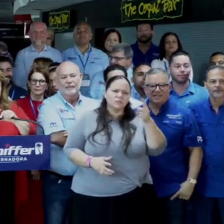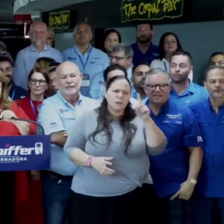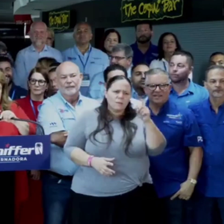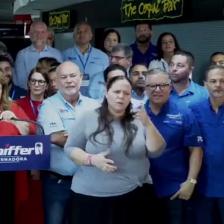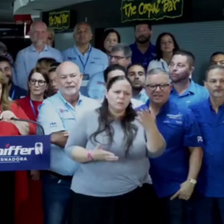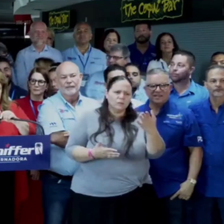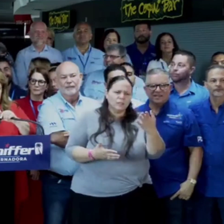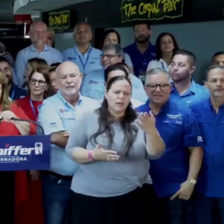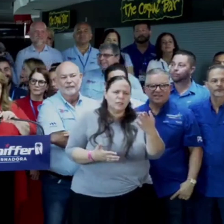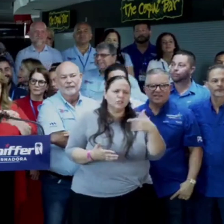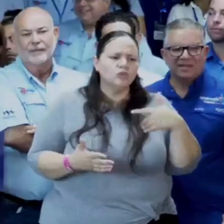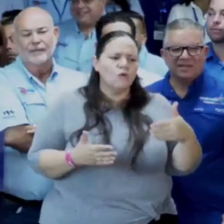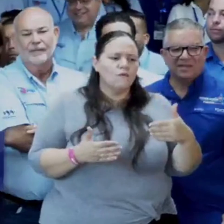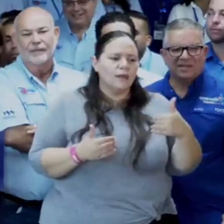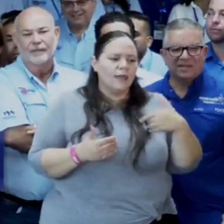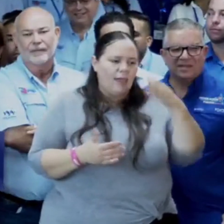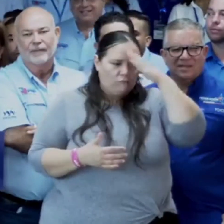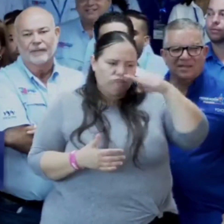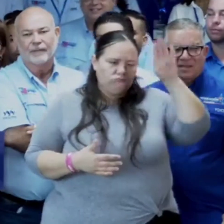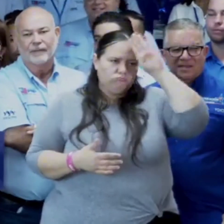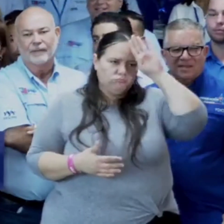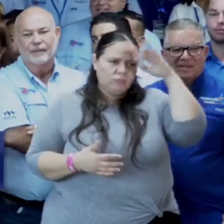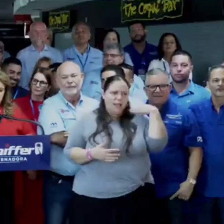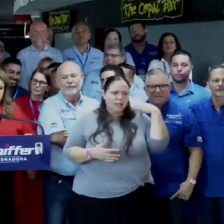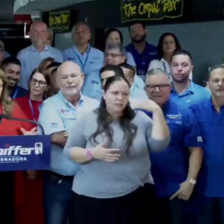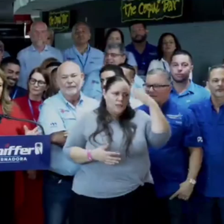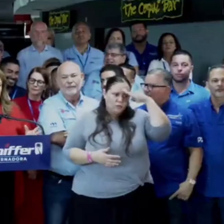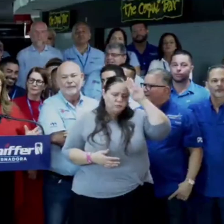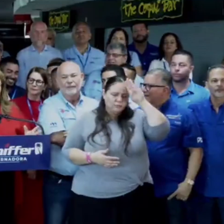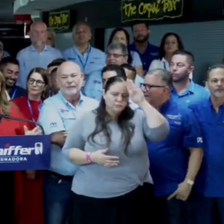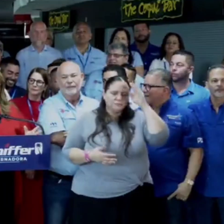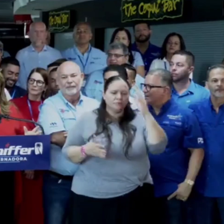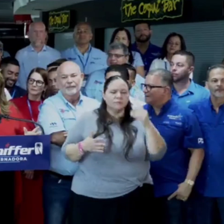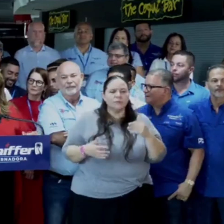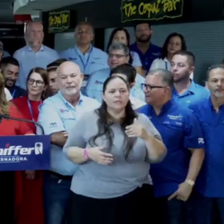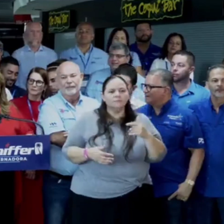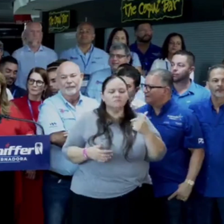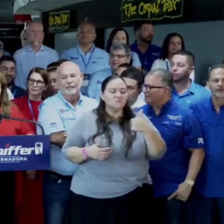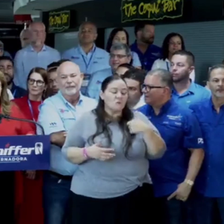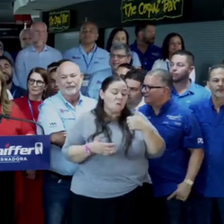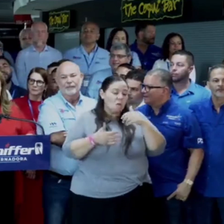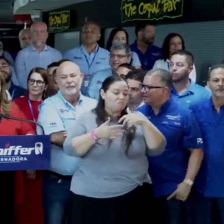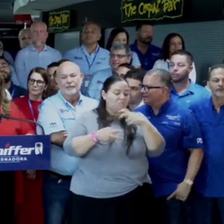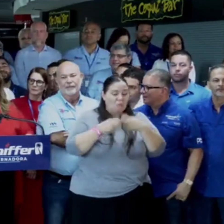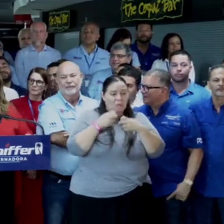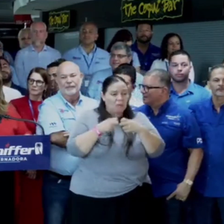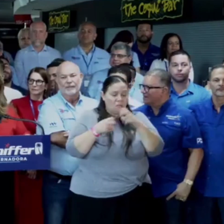candidato del partido popular yo no yo no no tengo ningún problema con el que no sea que no tiene